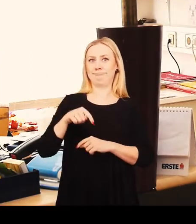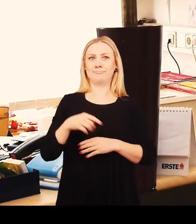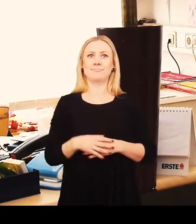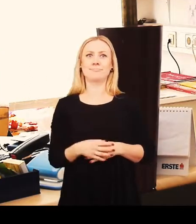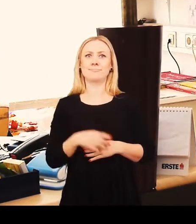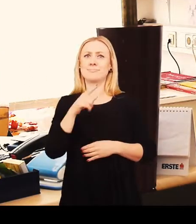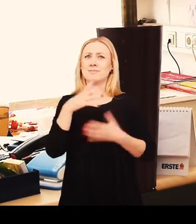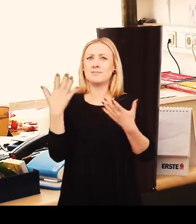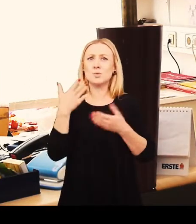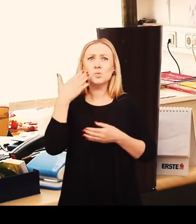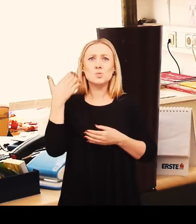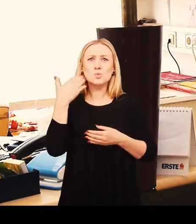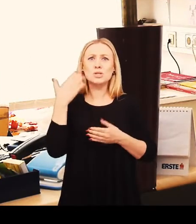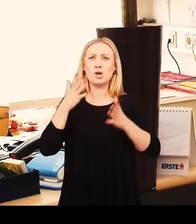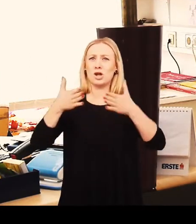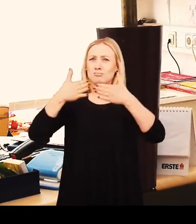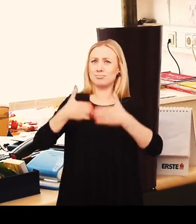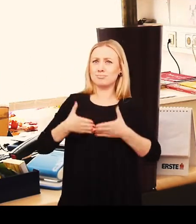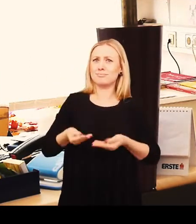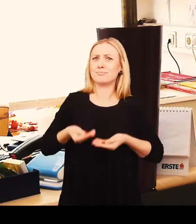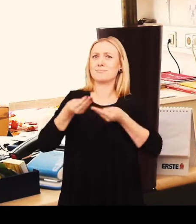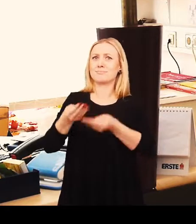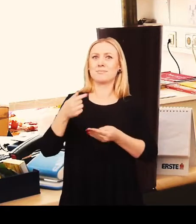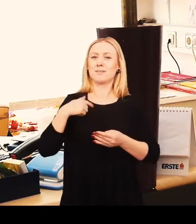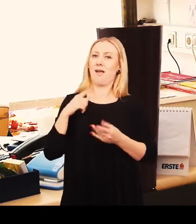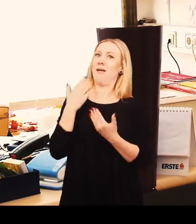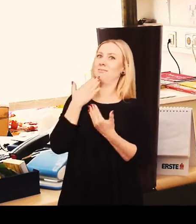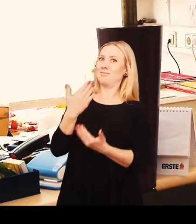Sie hat mir damals ein großes Stück Torte in die Hand gedrückt und ich habe mich bedankt.